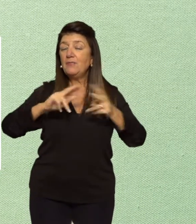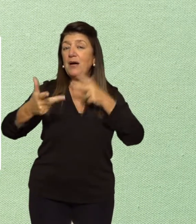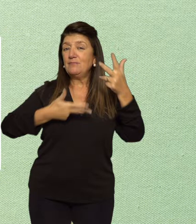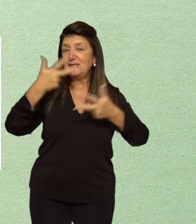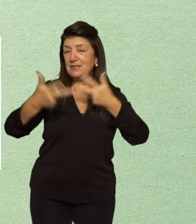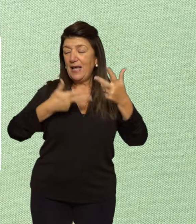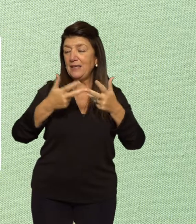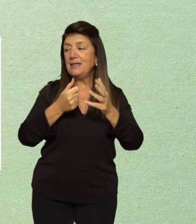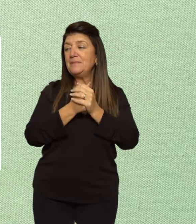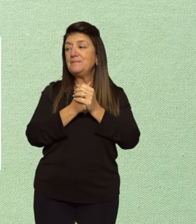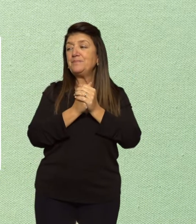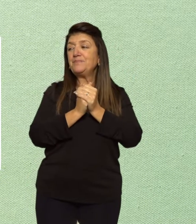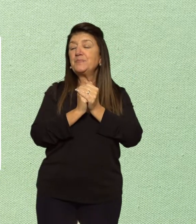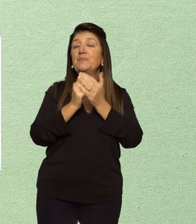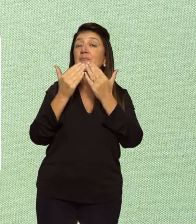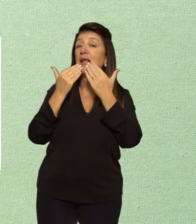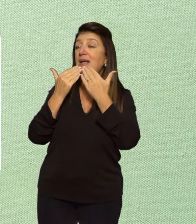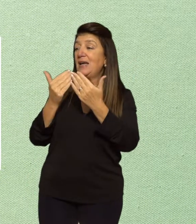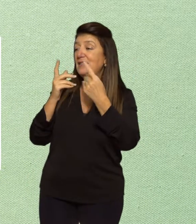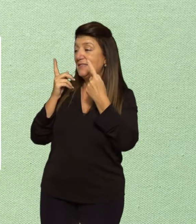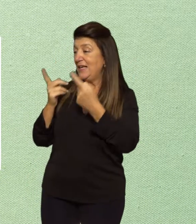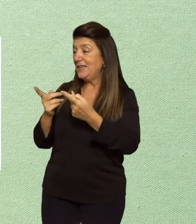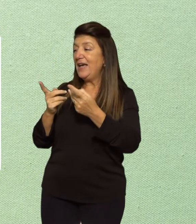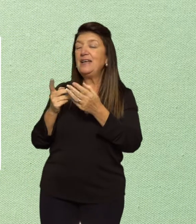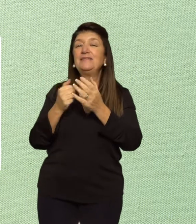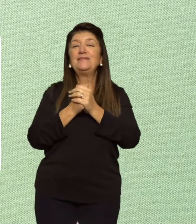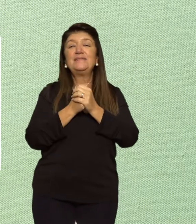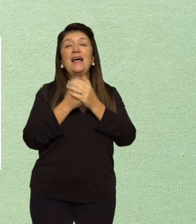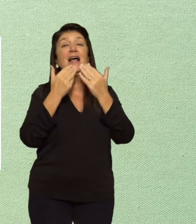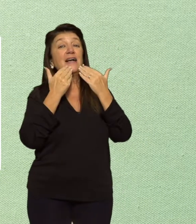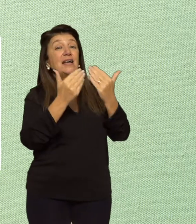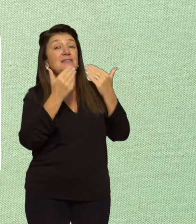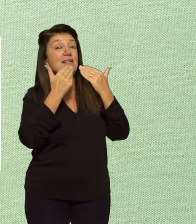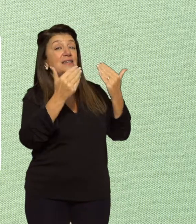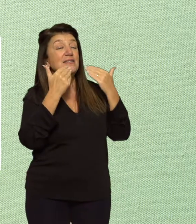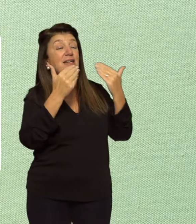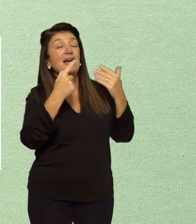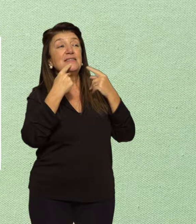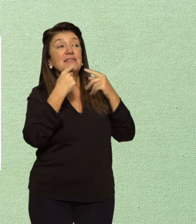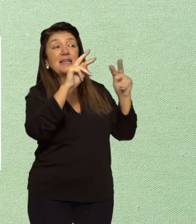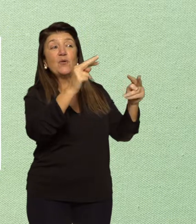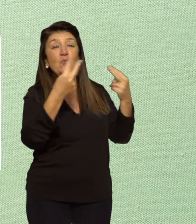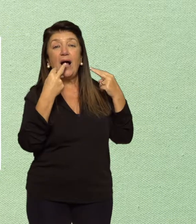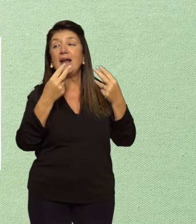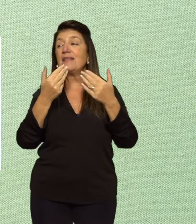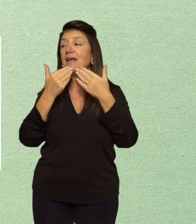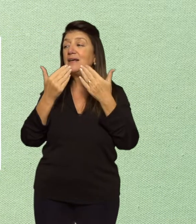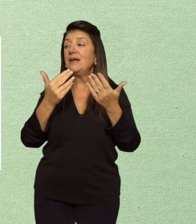Grazie a te Alessia! - Grazie grazie anche a chi ci guarda e a chi ha reso possibile la